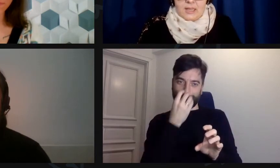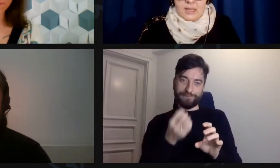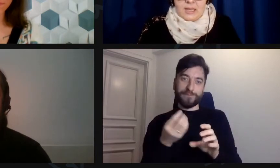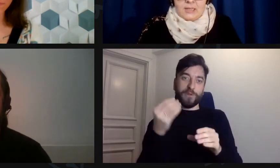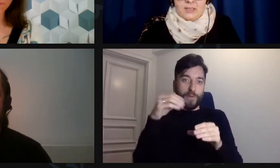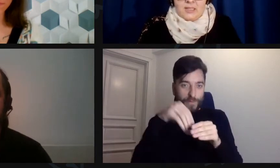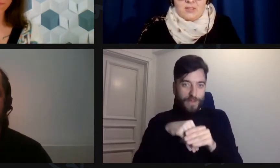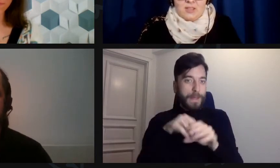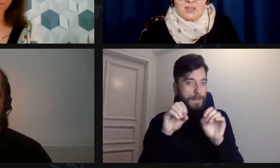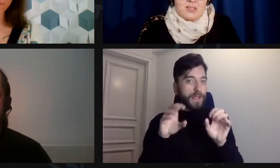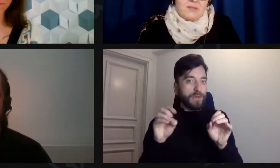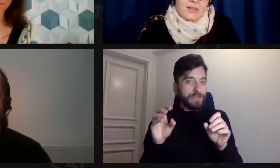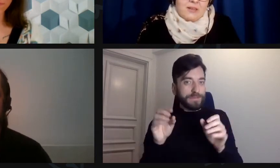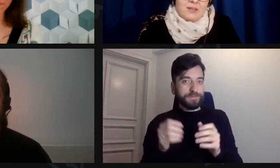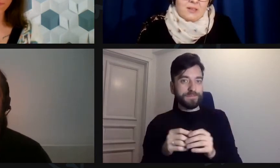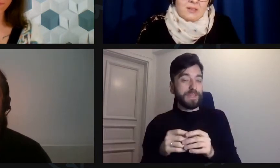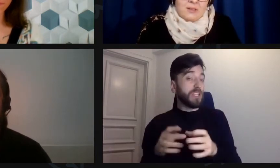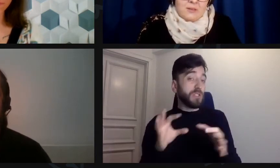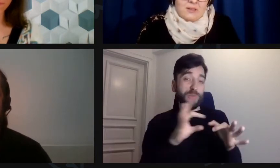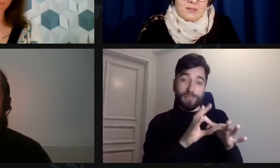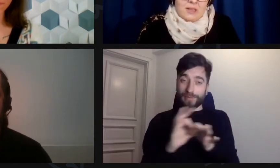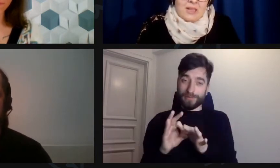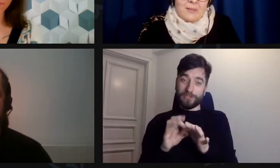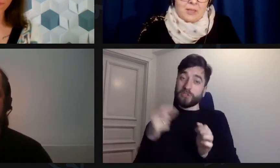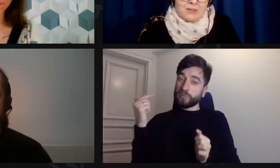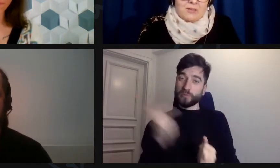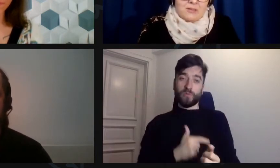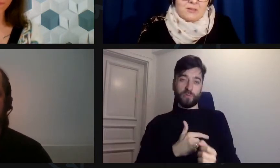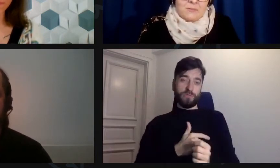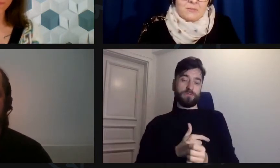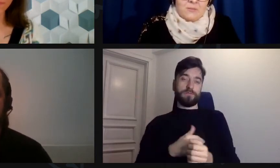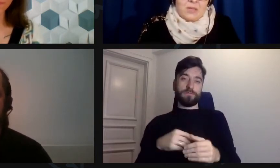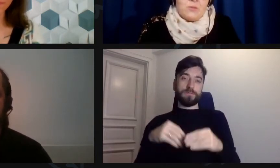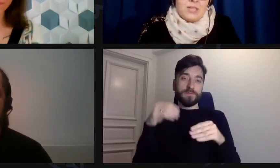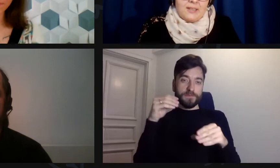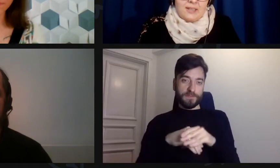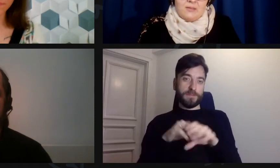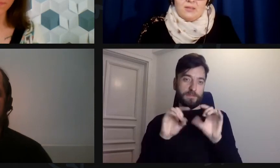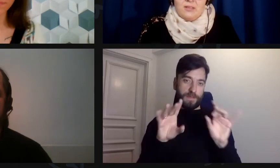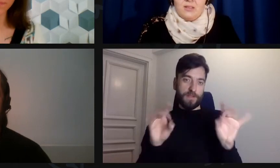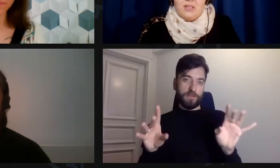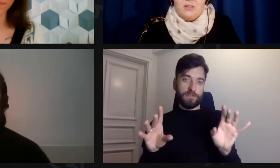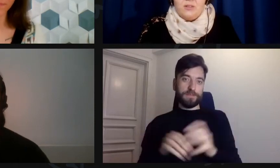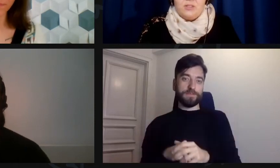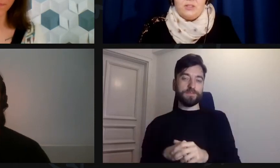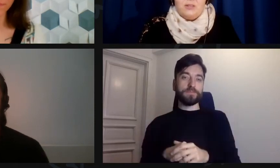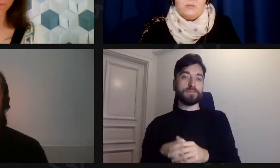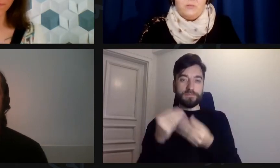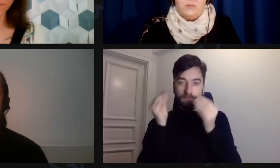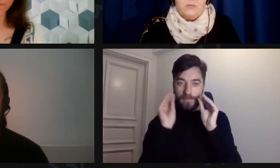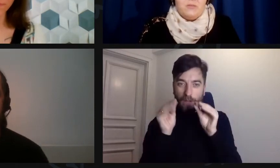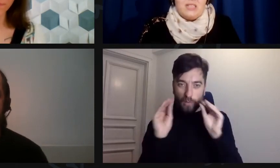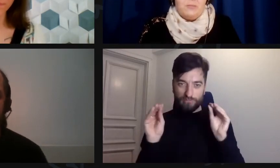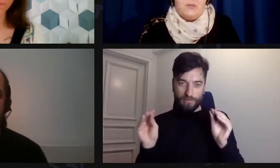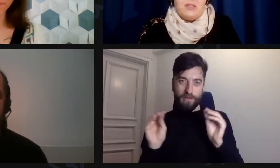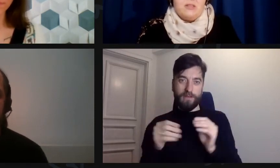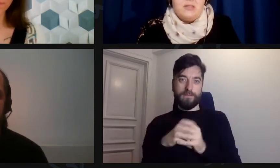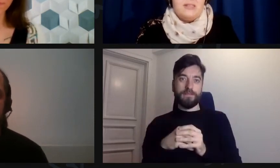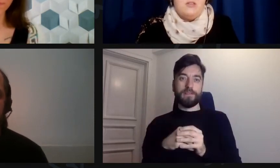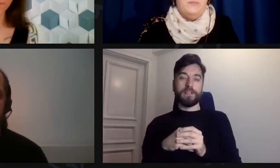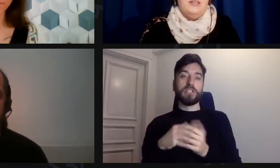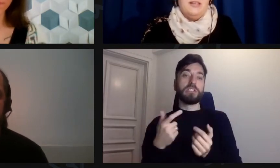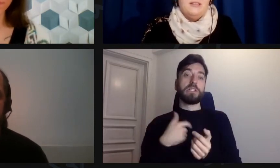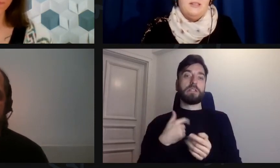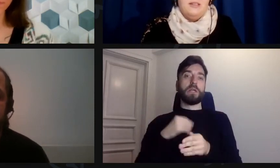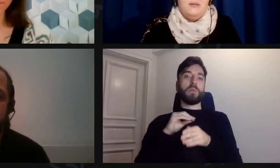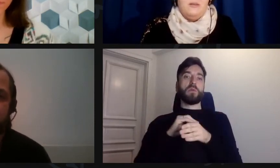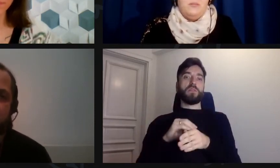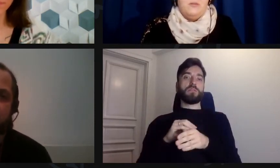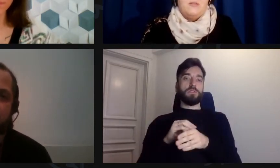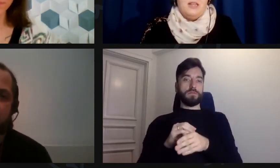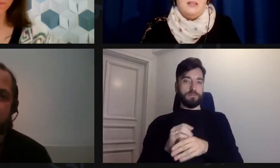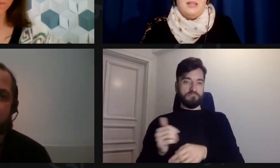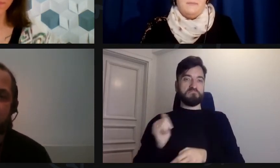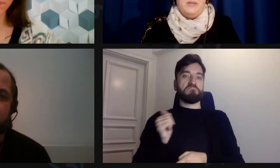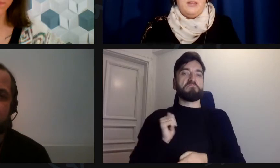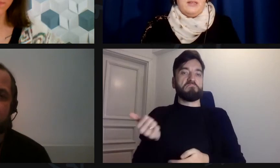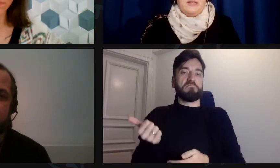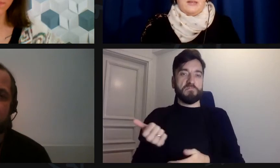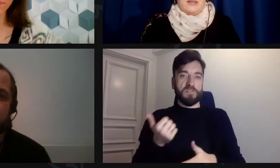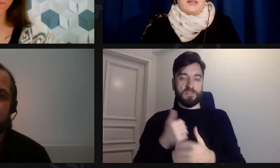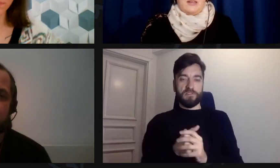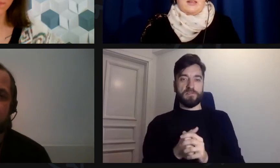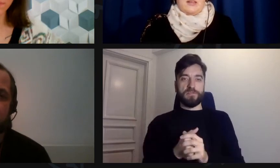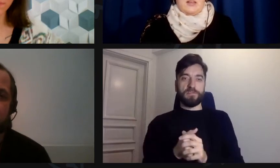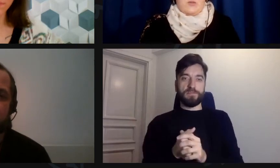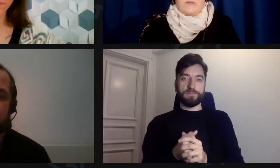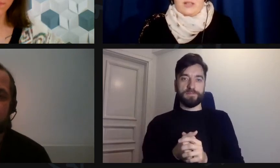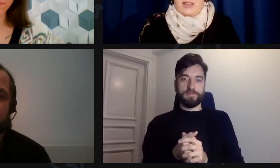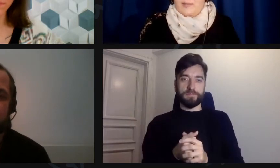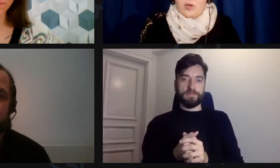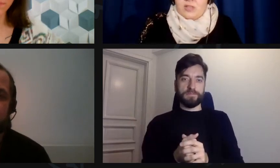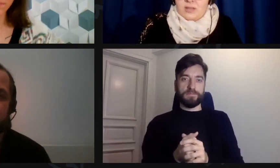Jest to nierozerwalny element nauczania tego czy sam prowadzący jest kompetentny pod względem regulowania emocji,